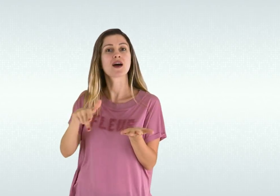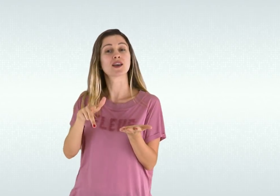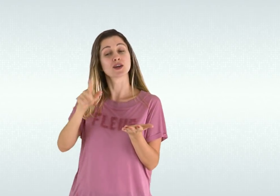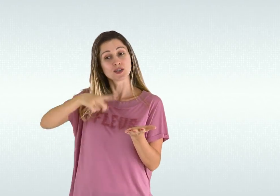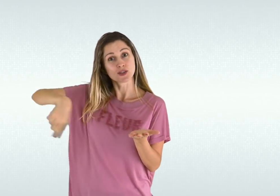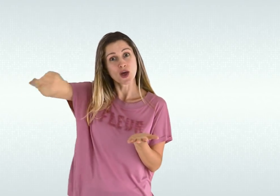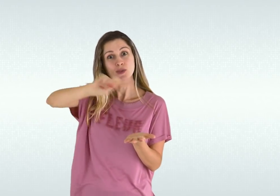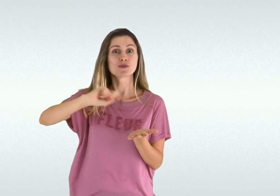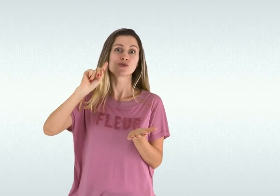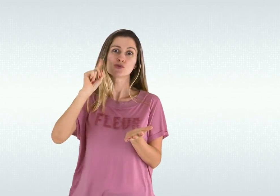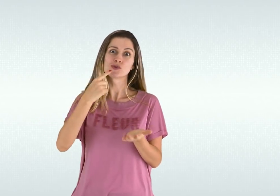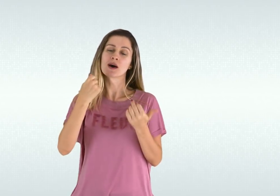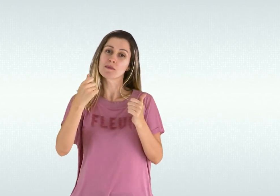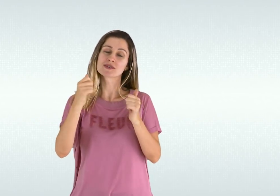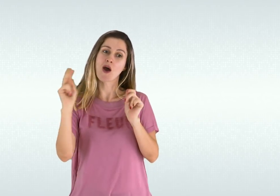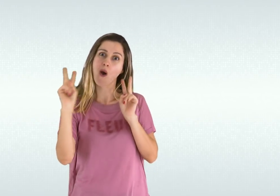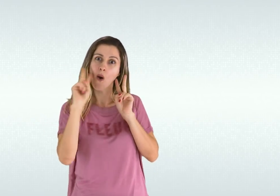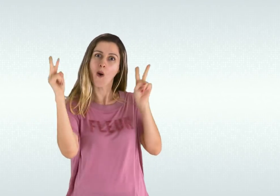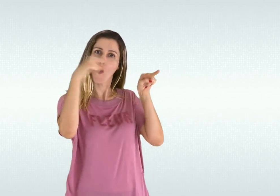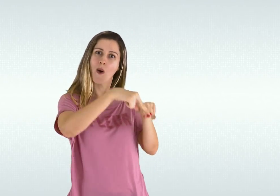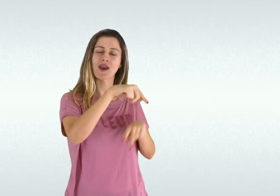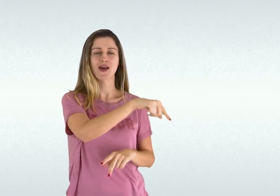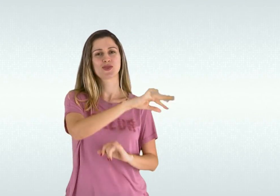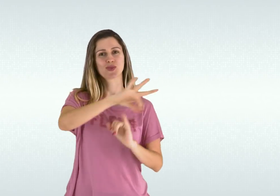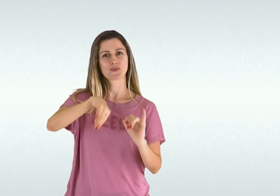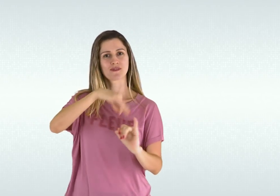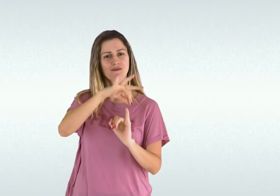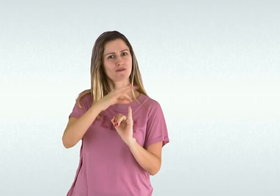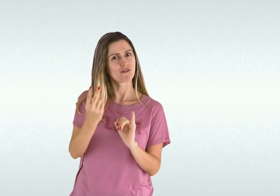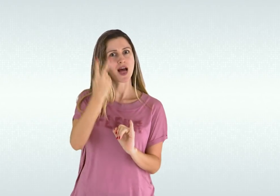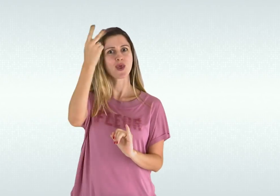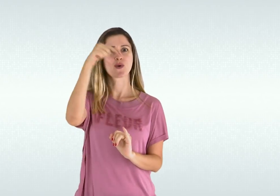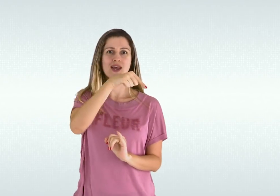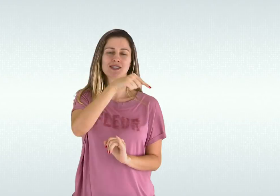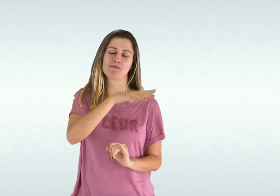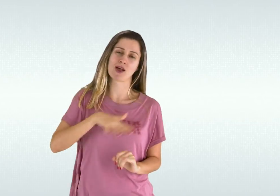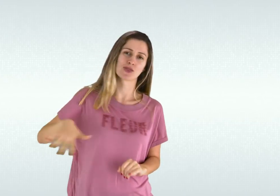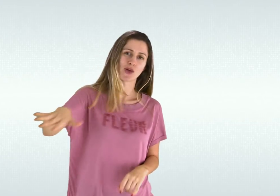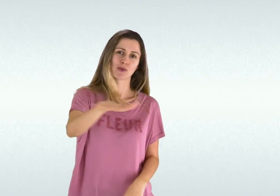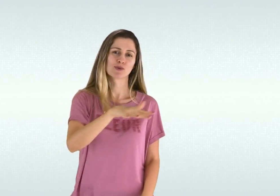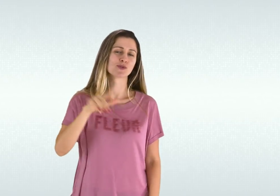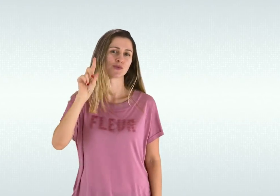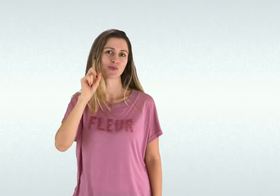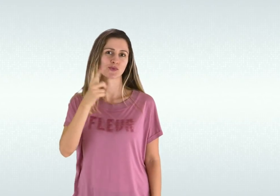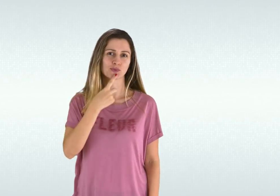e que o surdo ao conhecer isso possa valorizar e usufruir do que é oferecido.